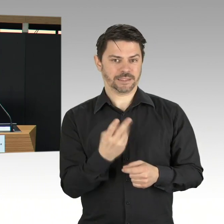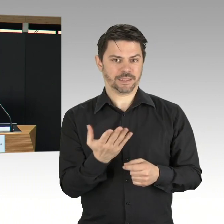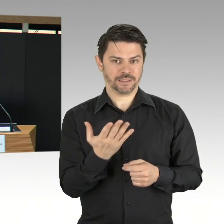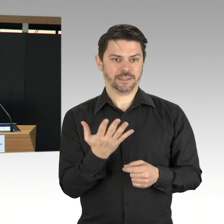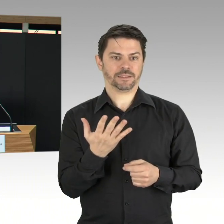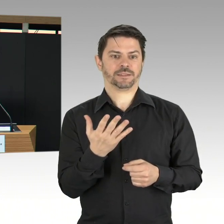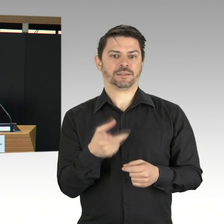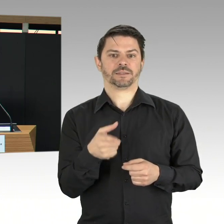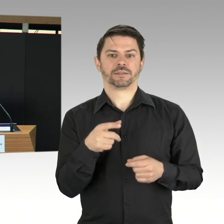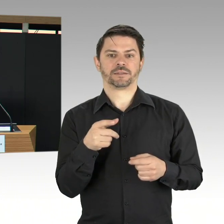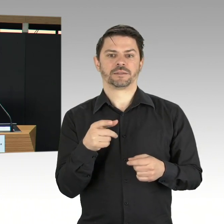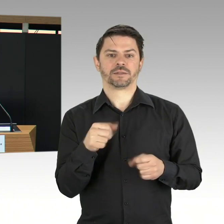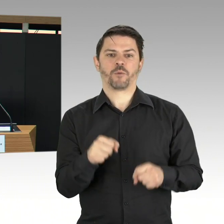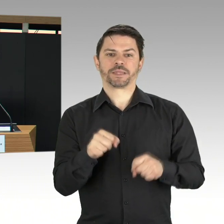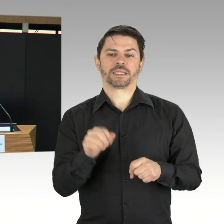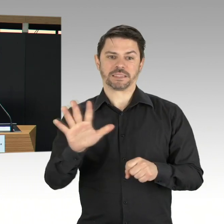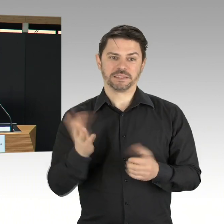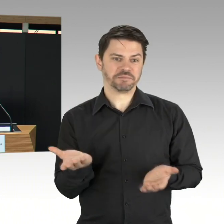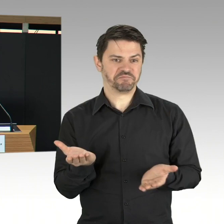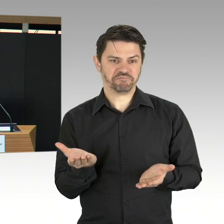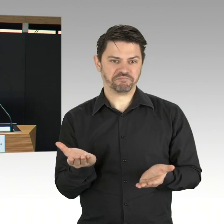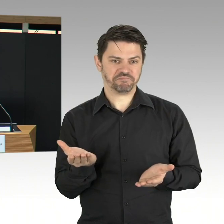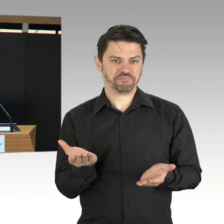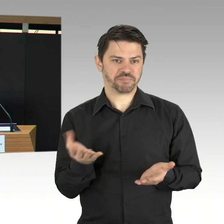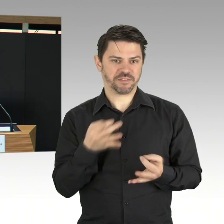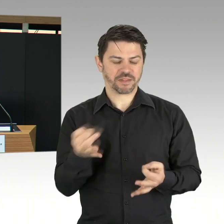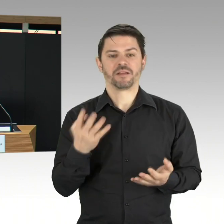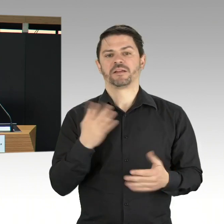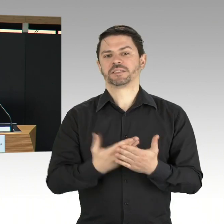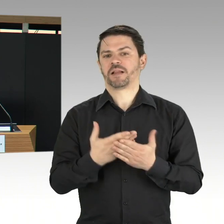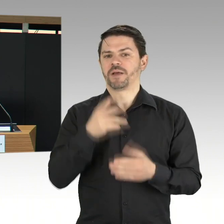dass Sie sich gegen die Mieterinnen und Mieter dieser Stadt stellen,